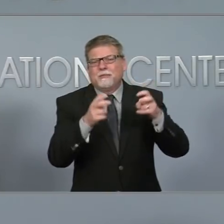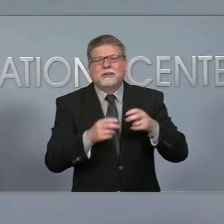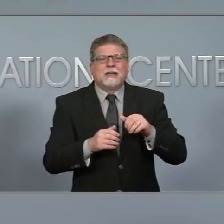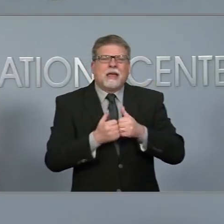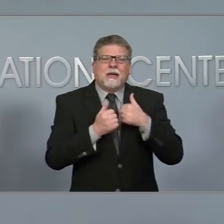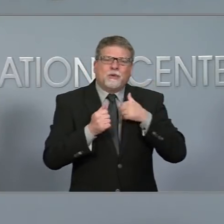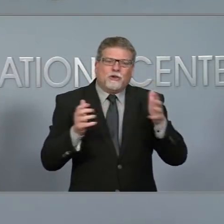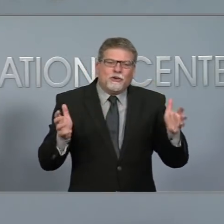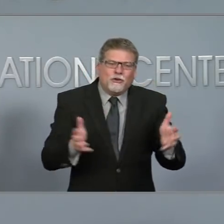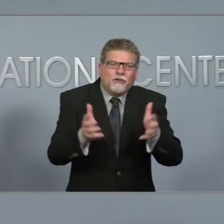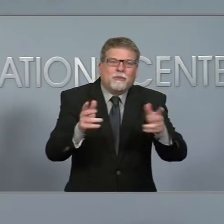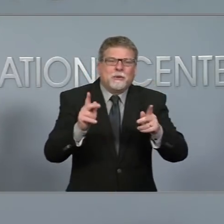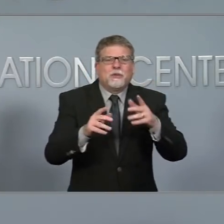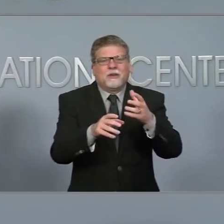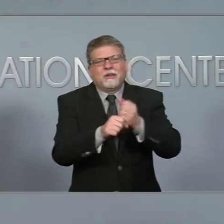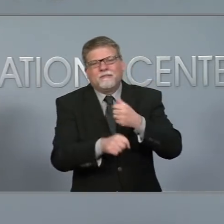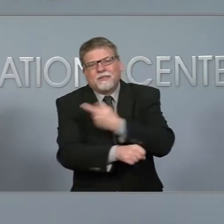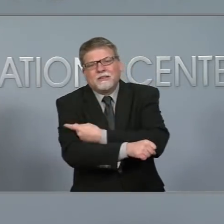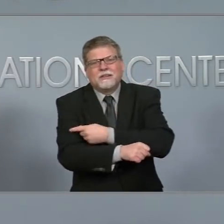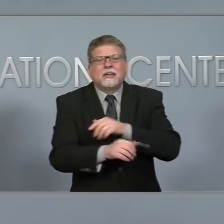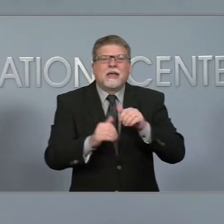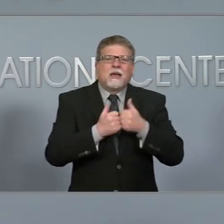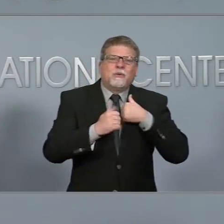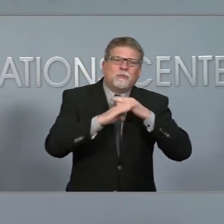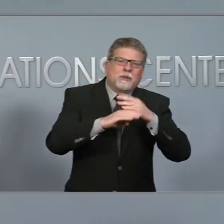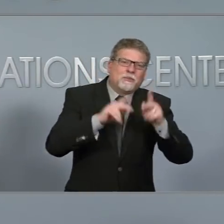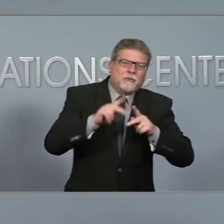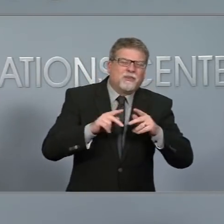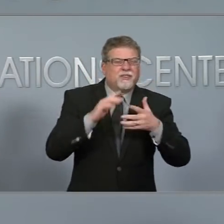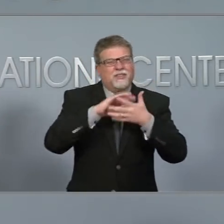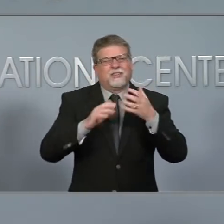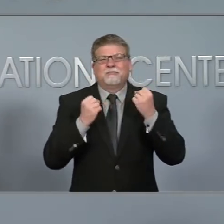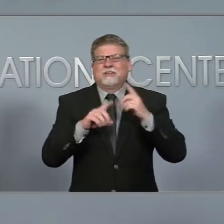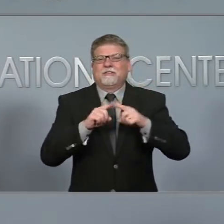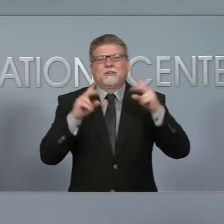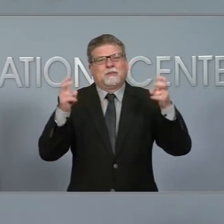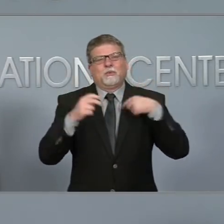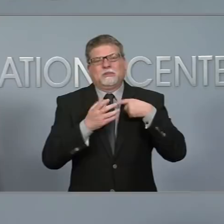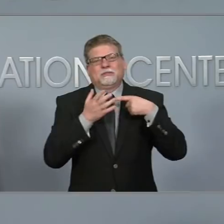mascarillas en otro en los estados del norte acaban de la de este requerimiento, pero